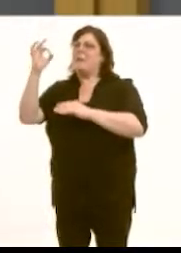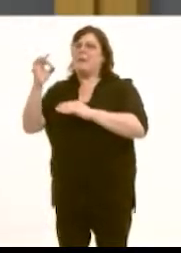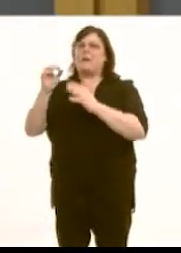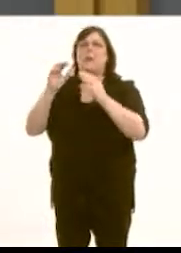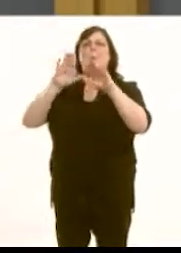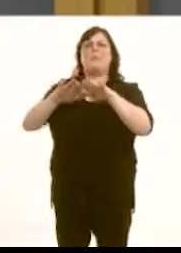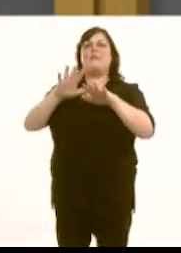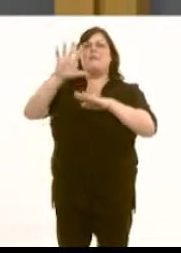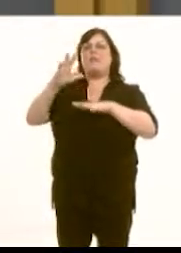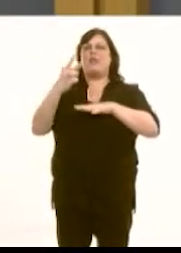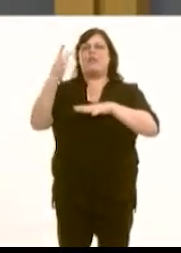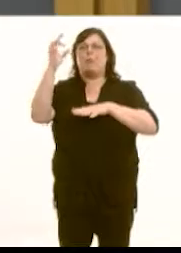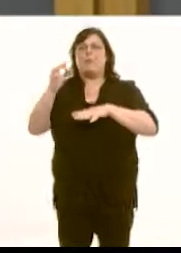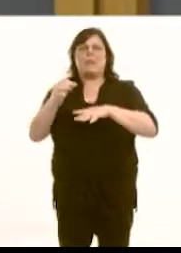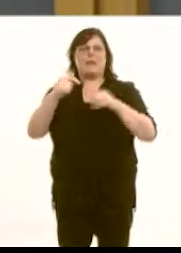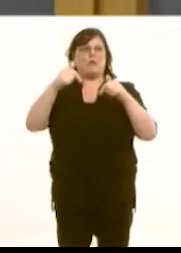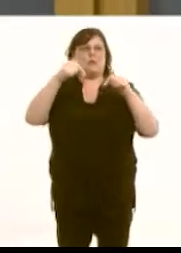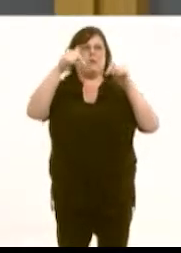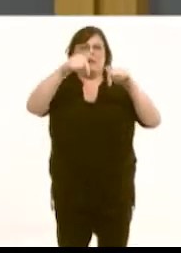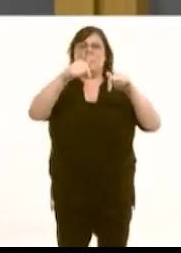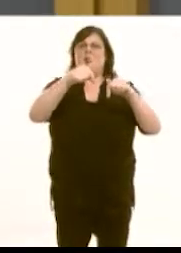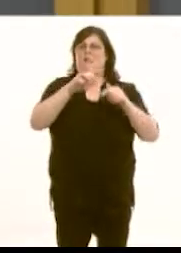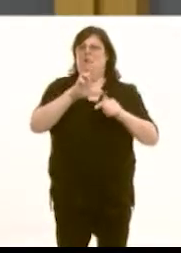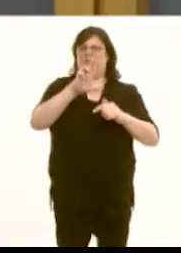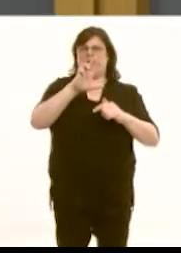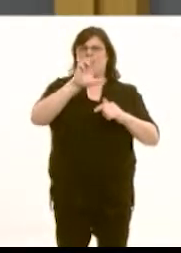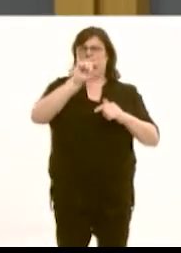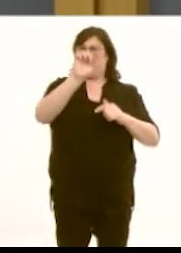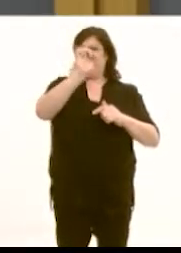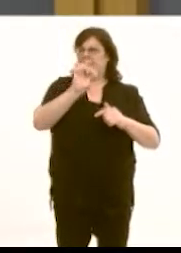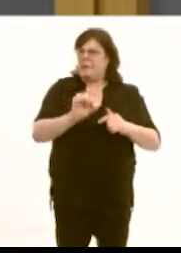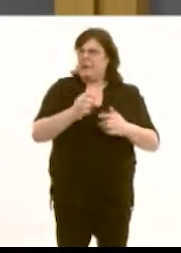O ystyried bod cysylltedd yn beth mor bwysig yng nghefn gwlad, beth sydd wedi rhwystro